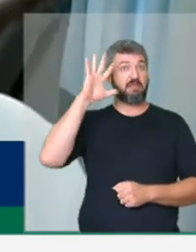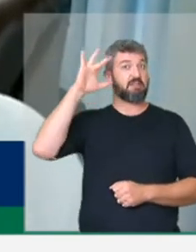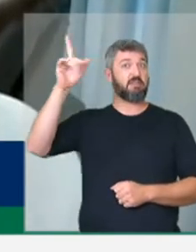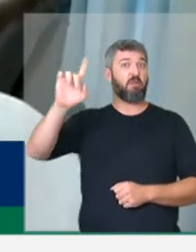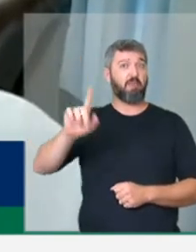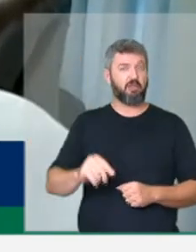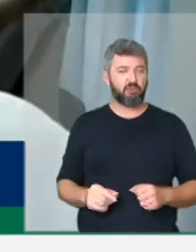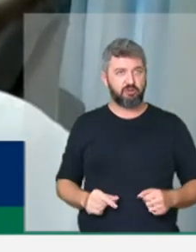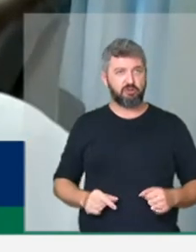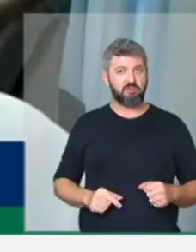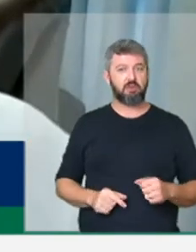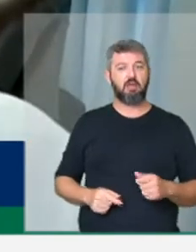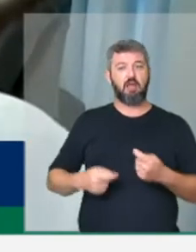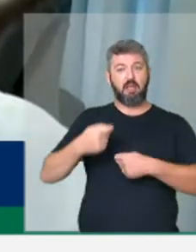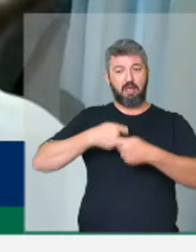VAI REERGUER O BRASIL. GRATO, NOBRE PRESIDENTE.